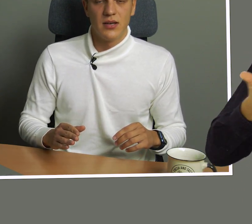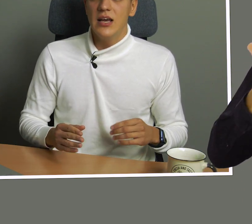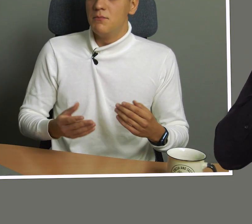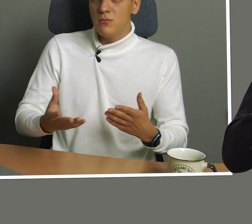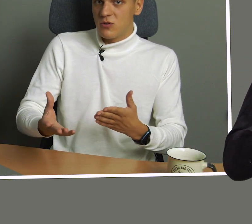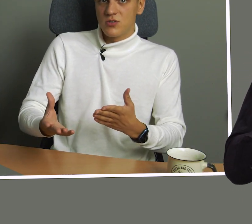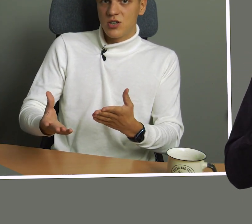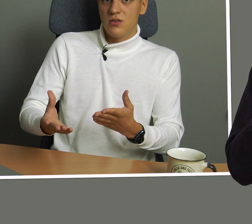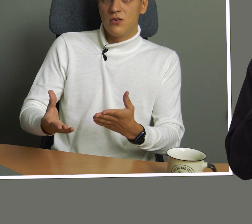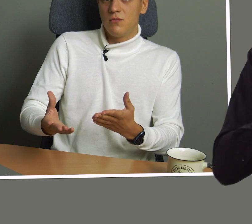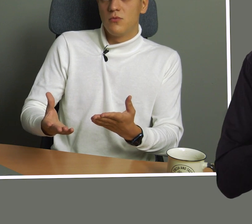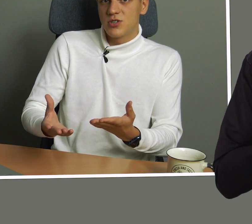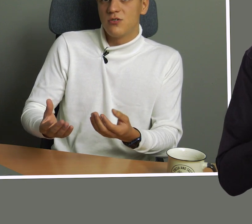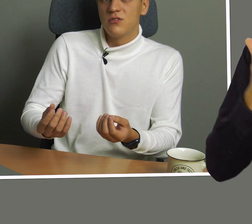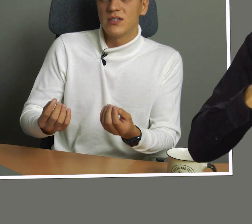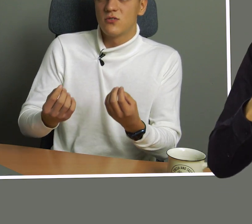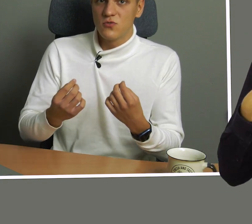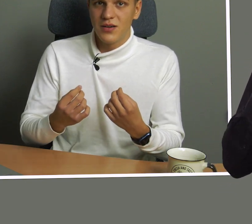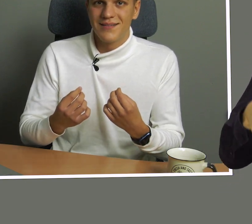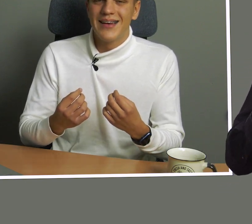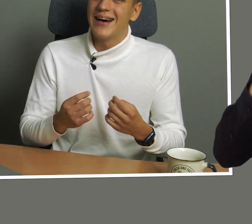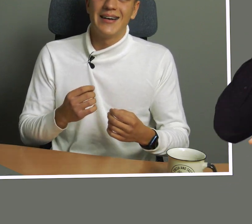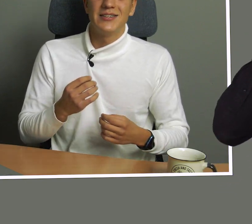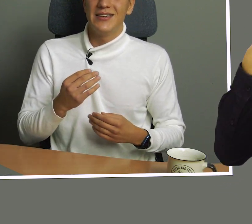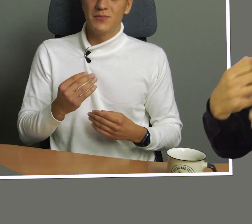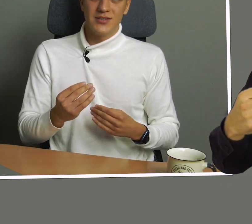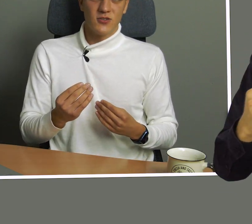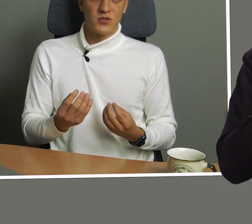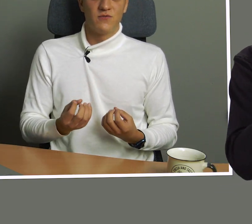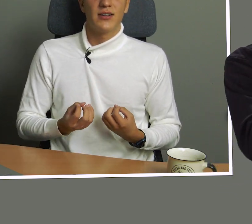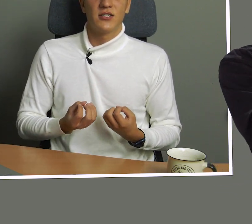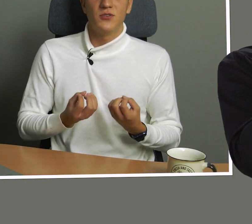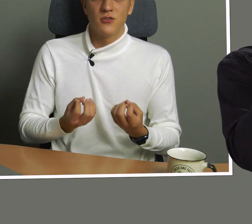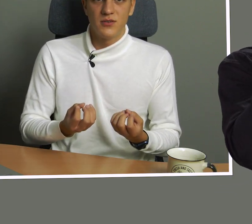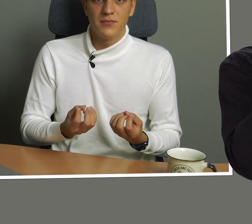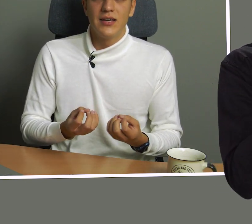mimo że może ono Was rozumie, ale jeśli nie będzie dobrze władać migowym,